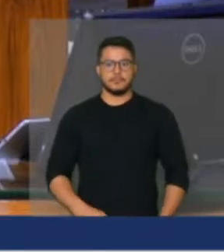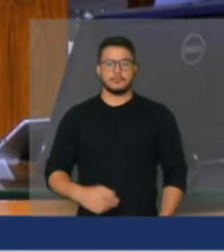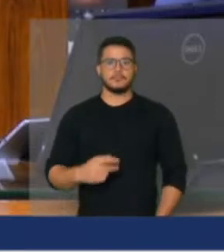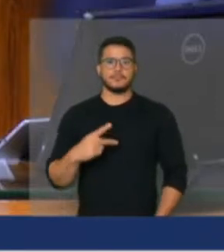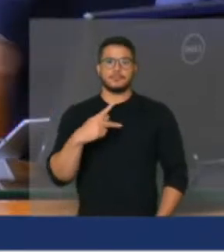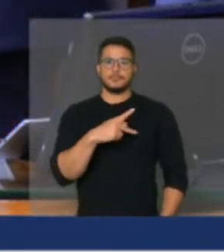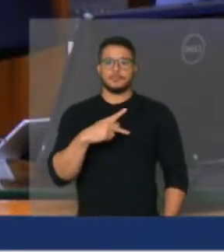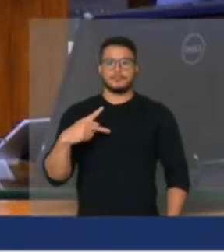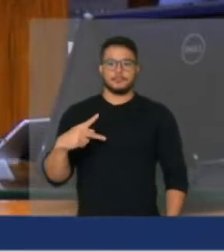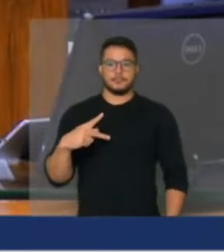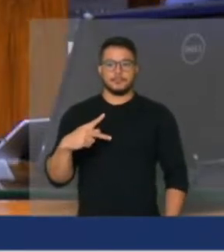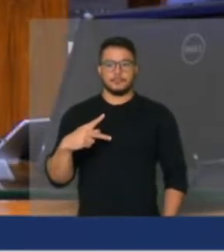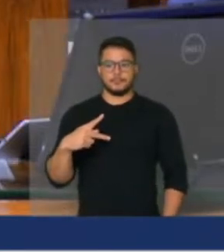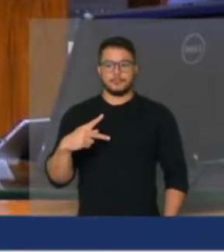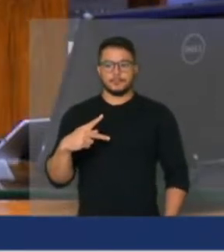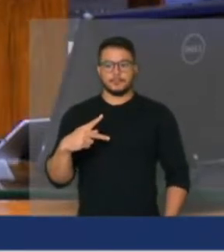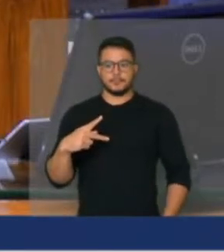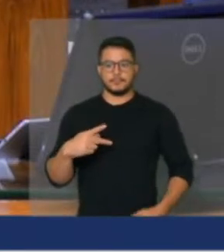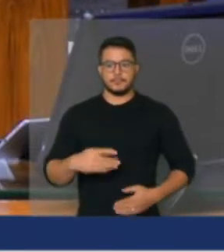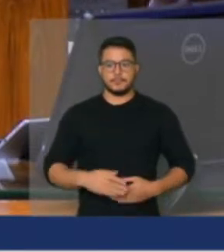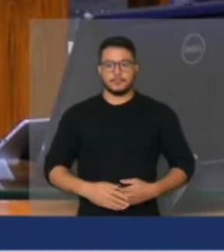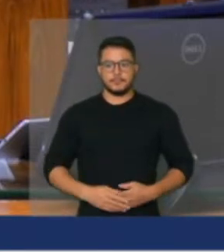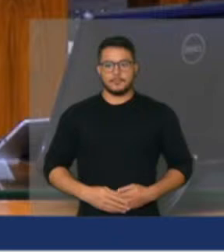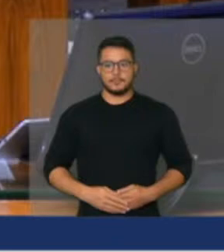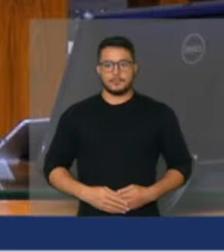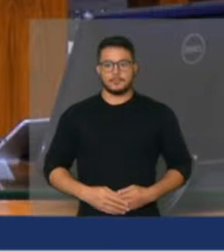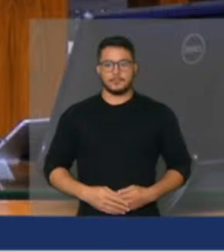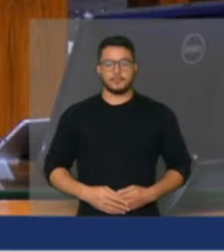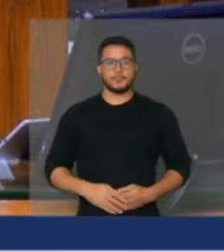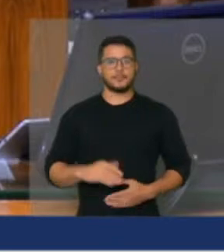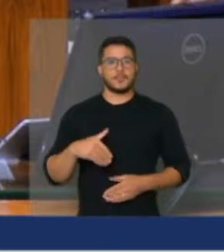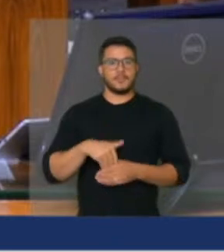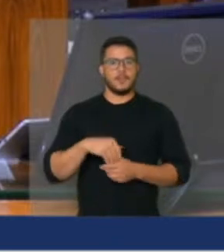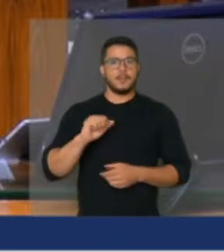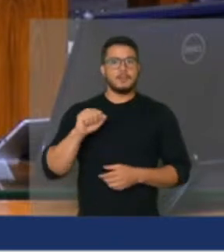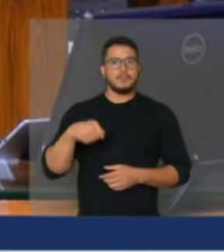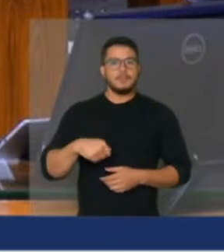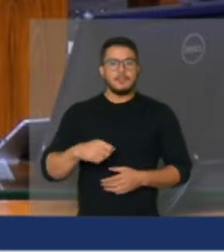PARTIDO PROGRESSISTA, SENHOR PRESIDENTE, SIM. [PRESIDENTE]: OK. COMO